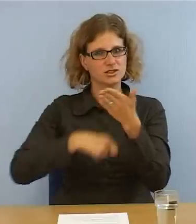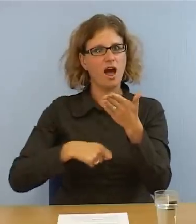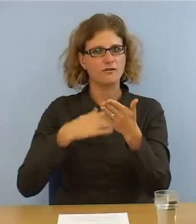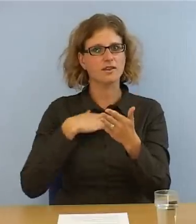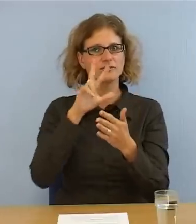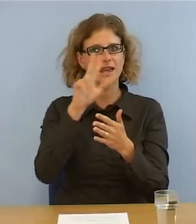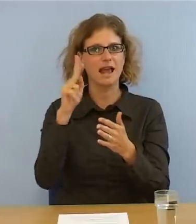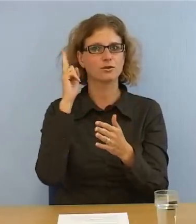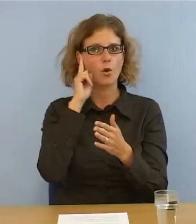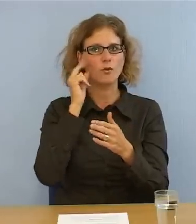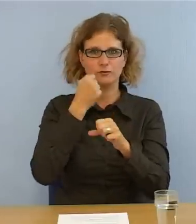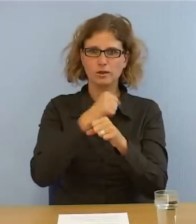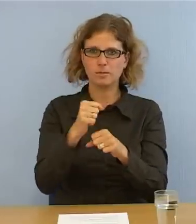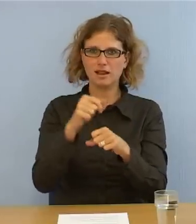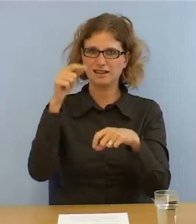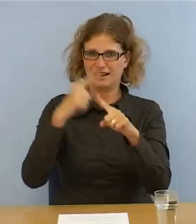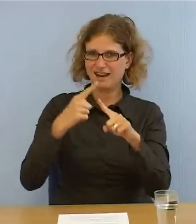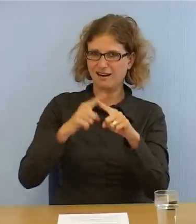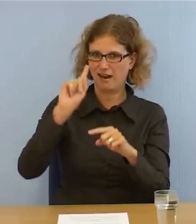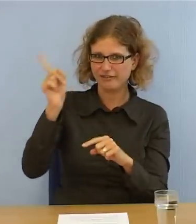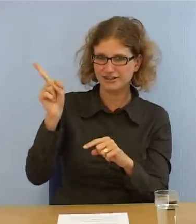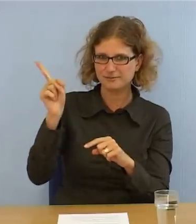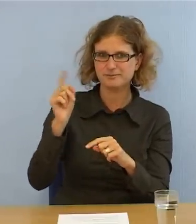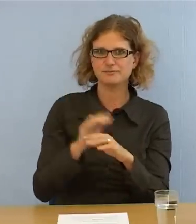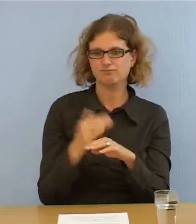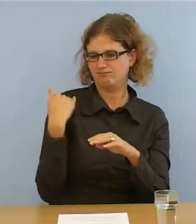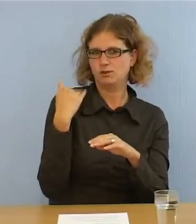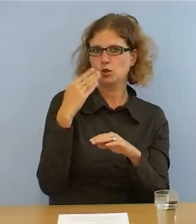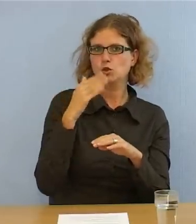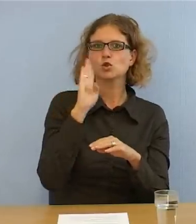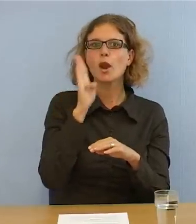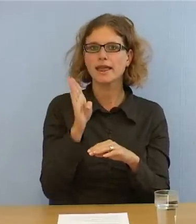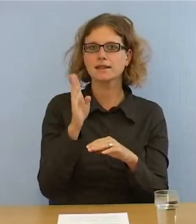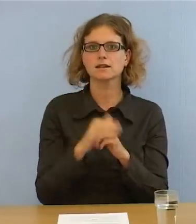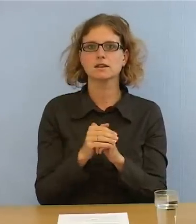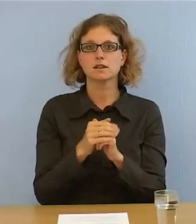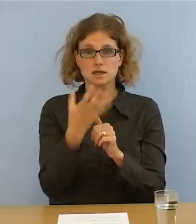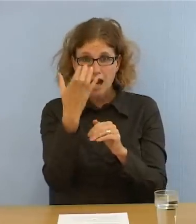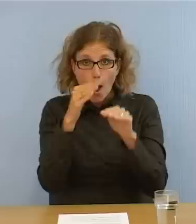net als de verslaggeving van het WK Dovenvoetbal in Griekenland afgelopen juli.